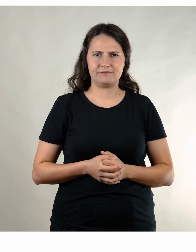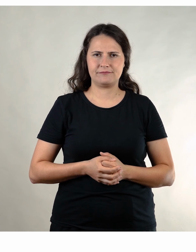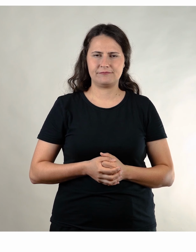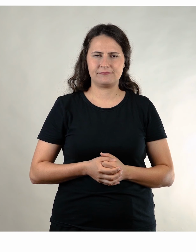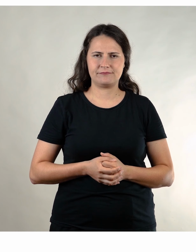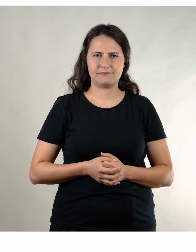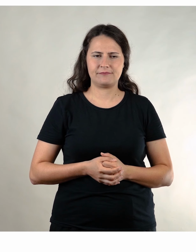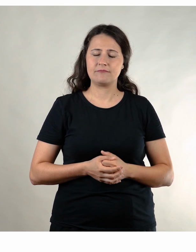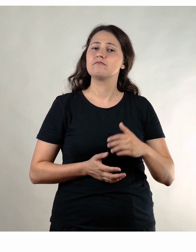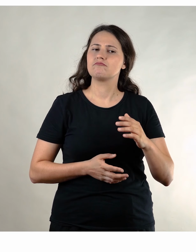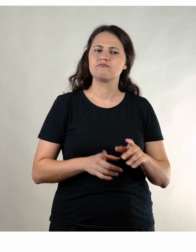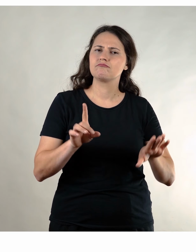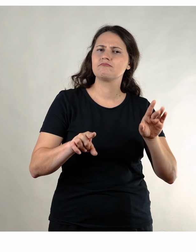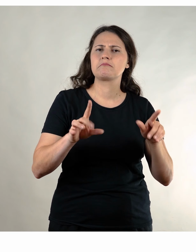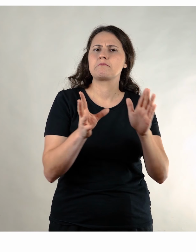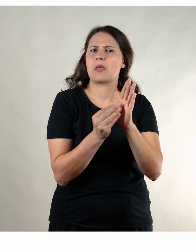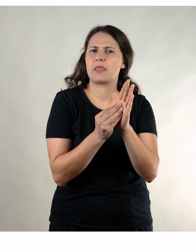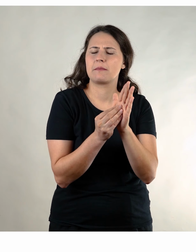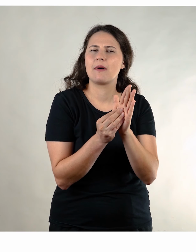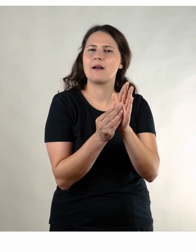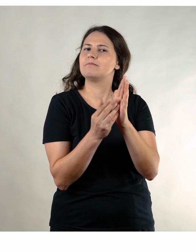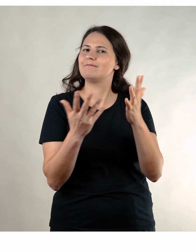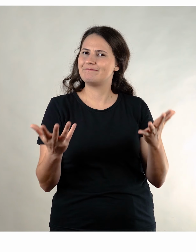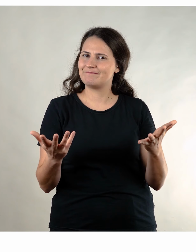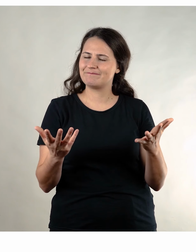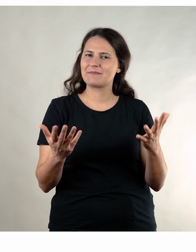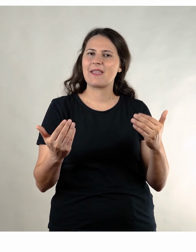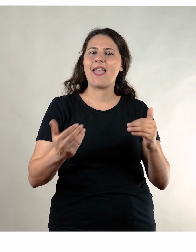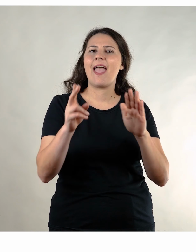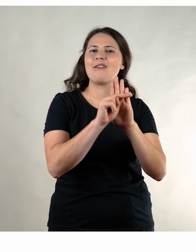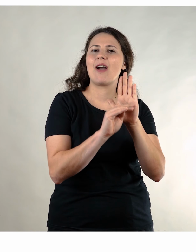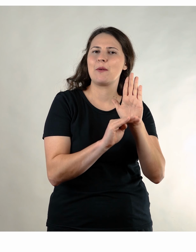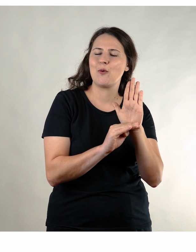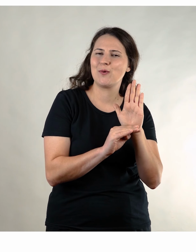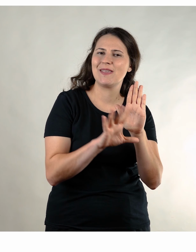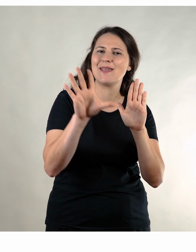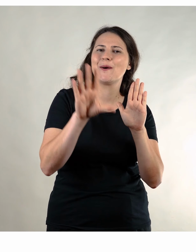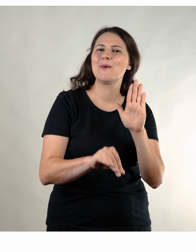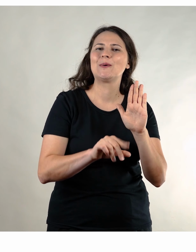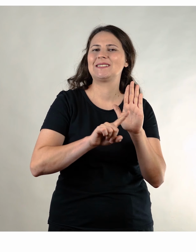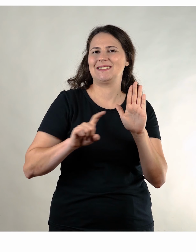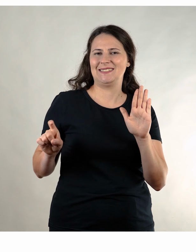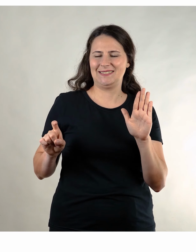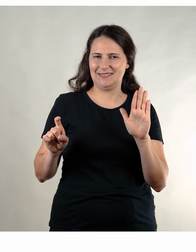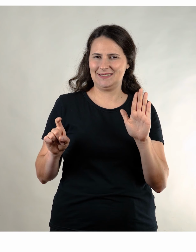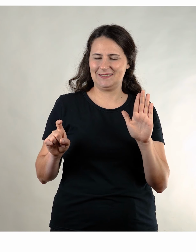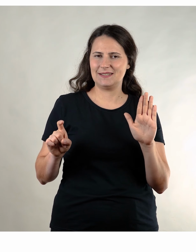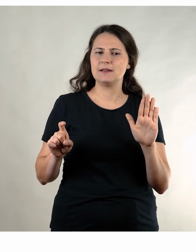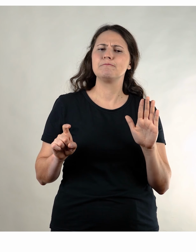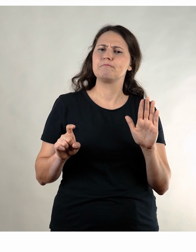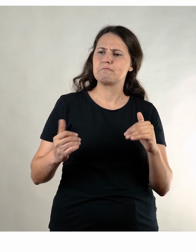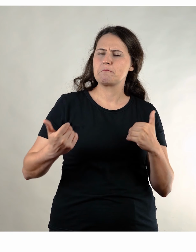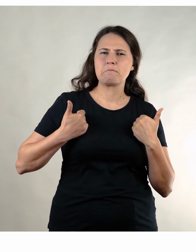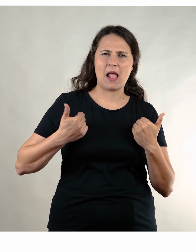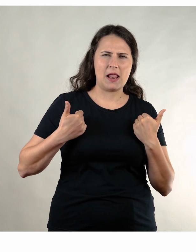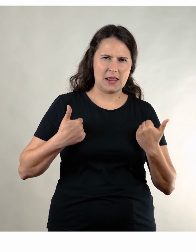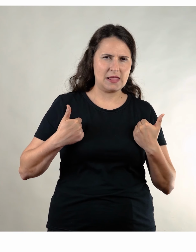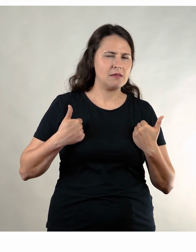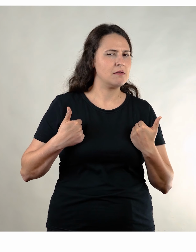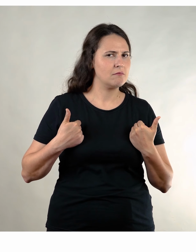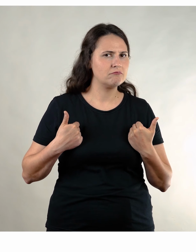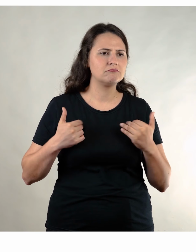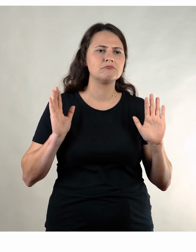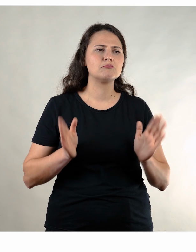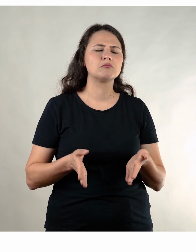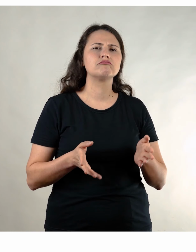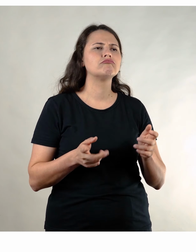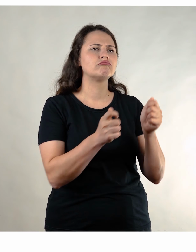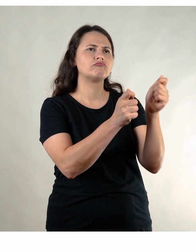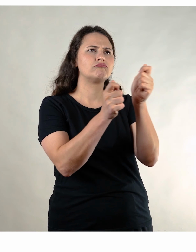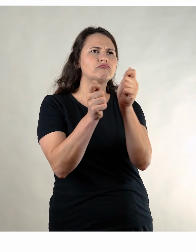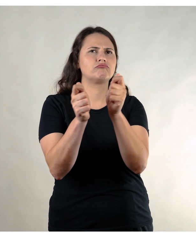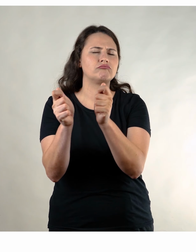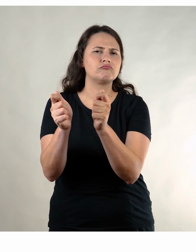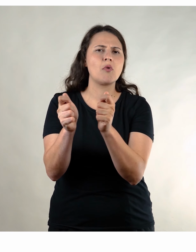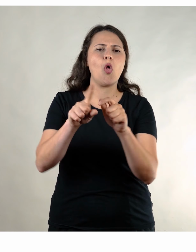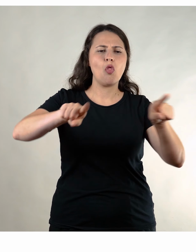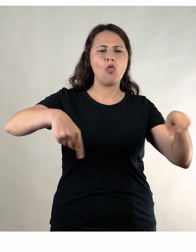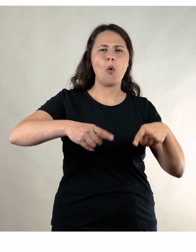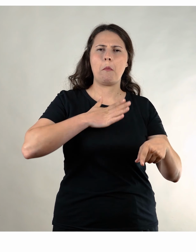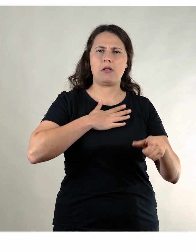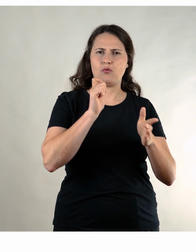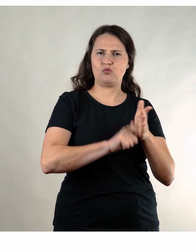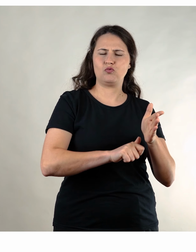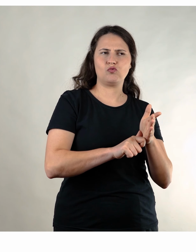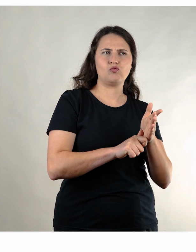Ανάμεσα στα παραδείγματα περιλαμβάνονται εφαρμογές που επιτρέπουν στους χρήστες να διακοσμούν εκ νέου τα δωμάτια τους,